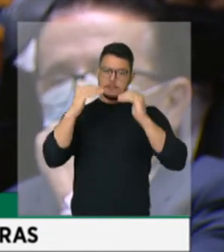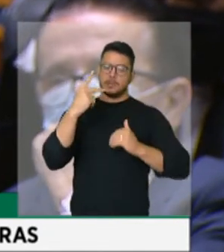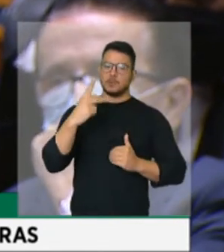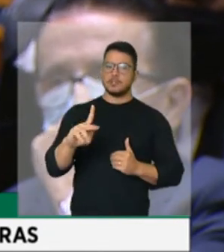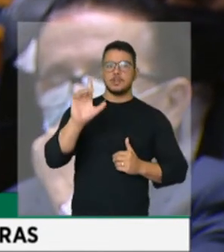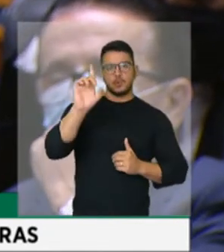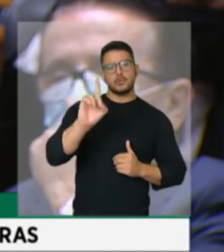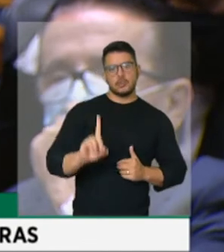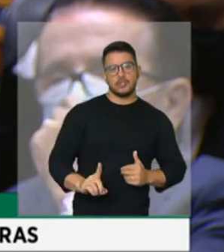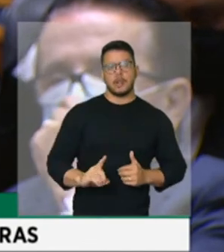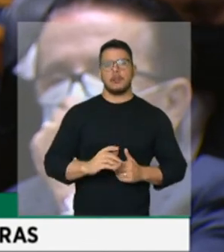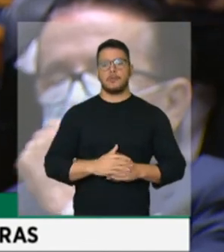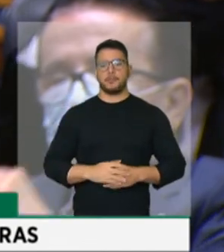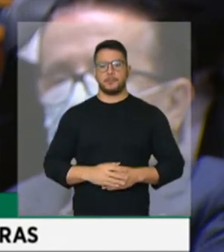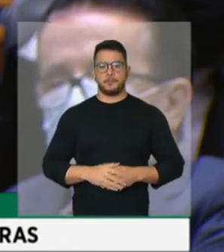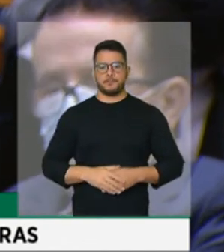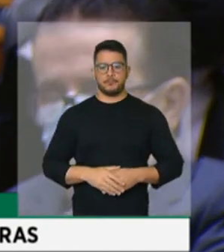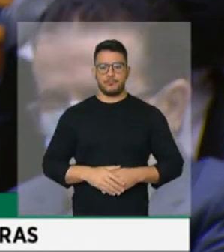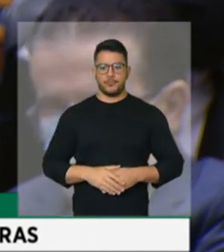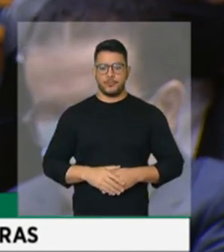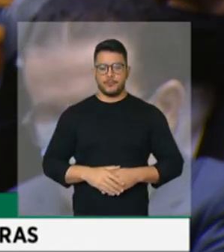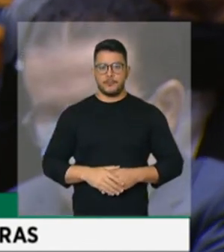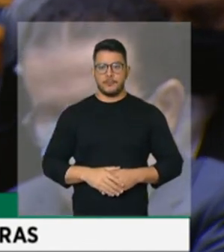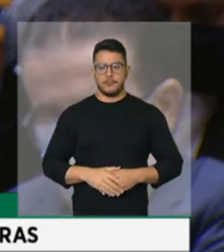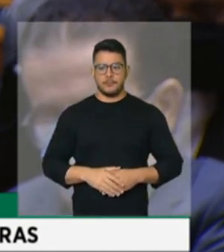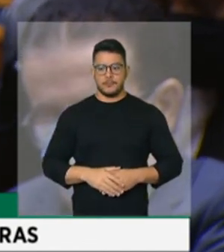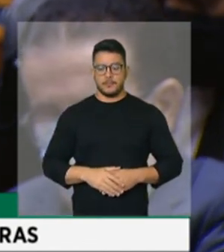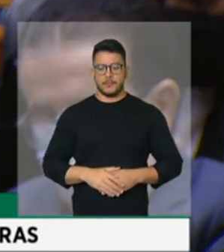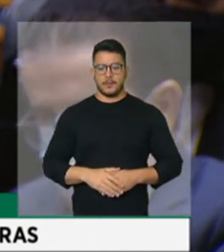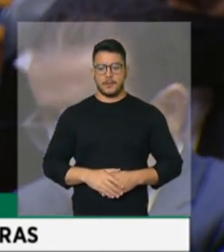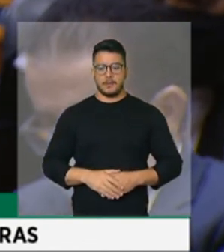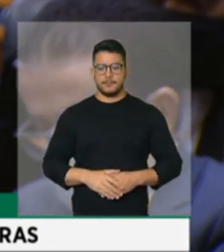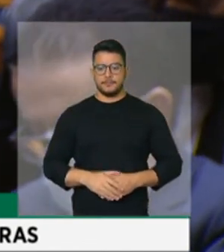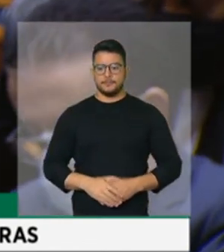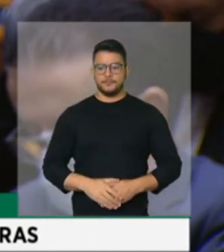DIREITO DE VOCÊS DE PODER... PODER NÃO ACATAR NEM DEFENDER NADA DO QUE A GENTE TÁ